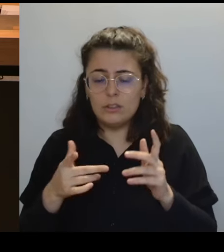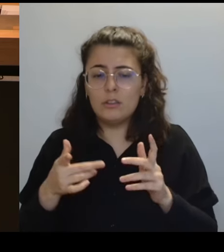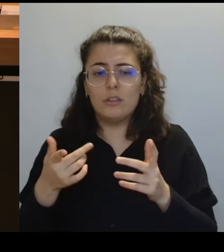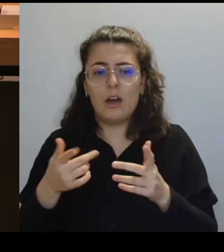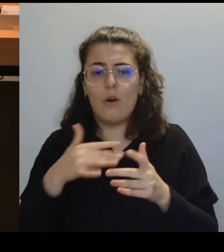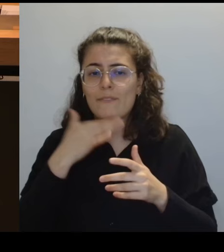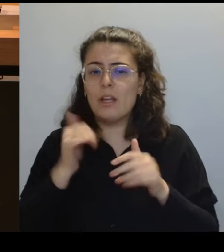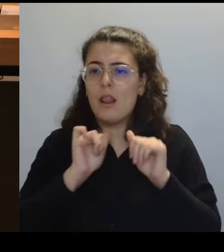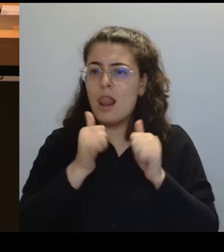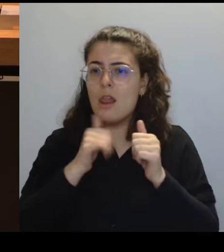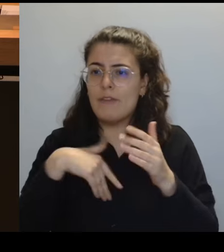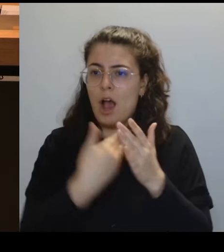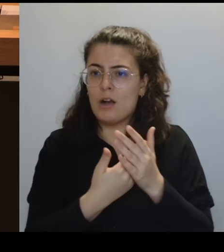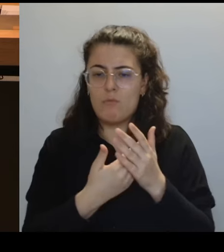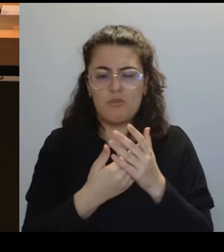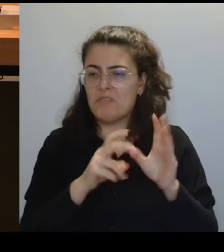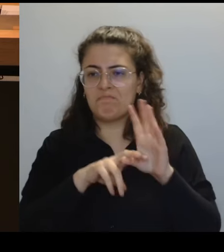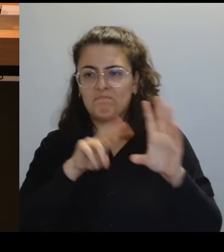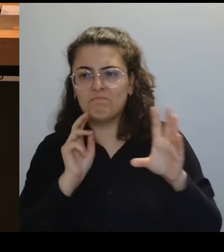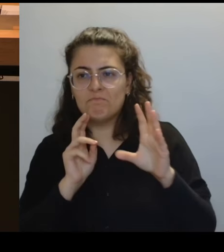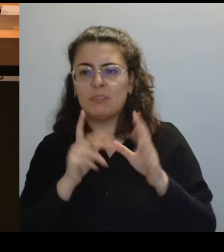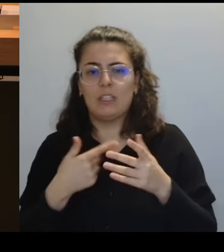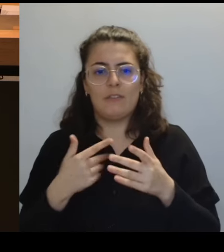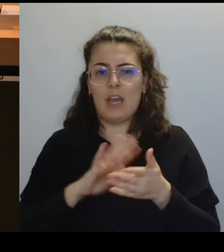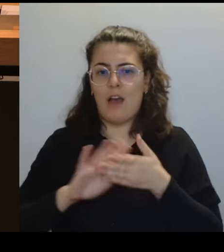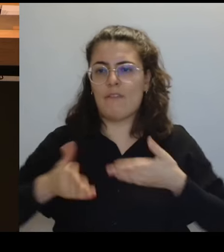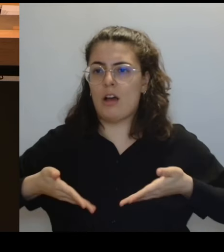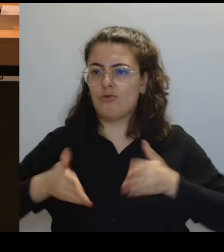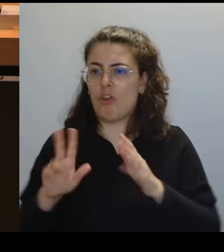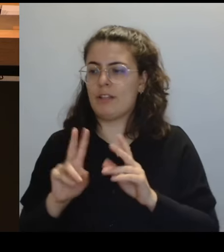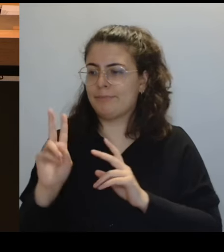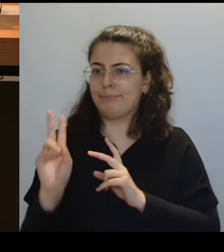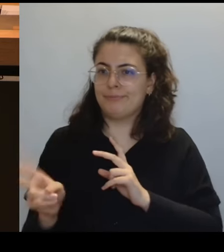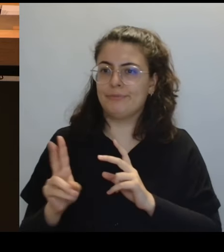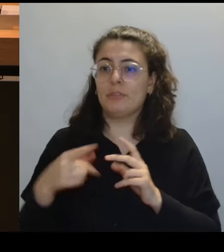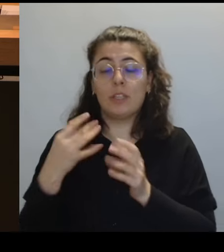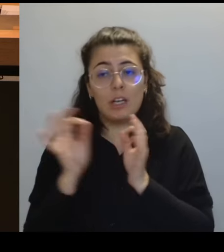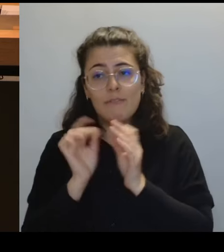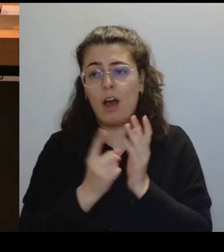verbleiben und Gefahr laufen, zu erfrieren. Schrecklich und unwürdig für unsere Stadt.